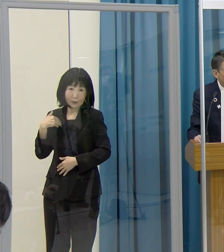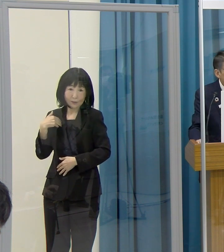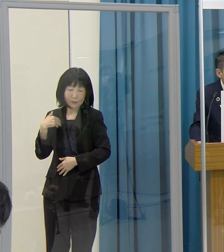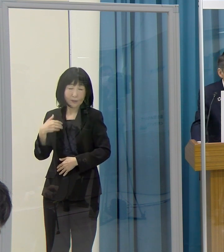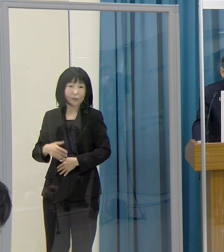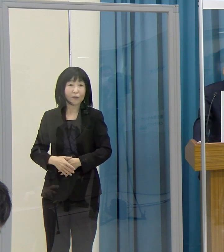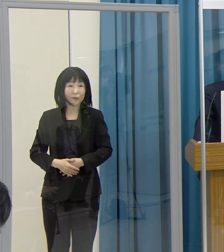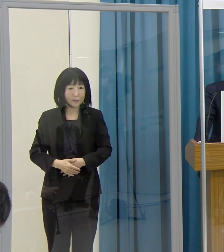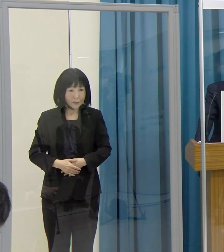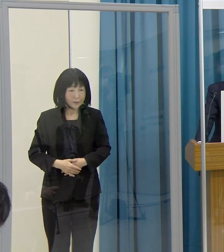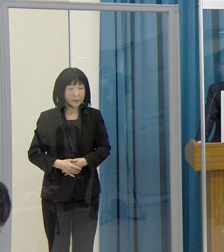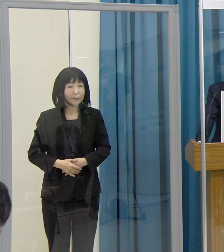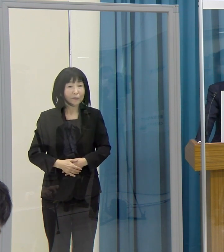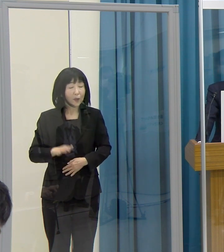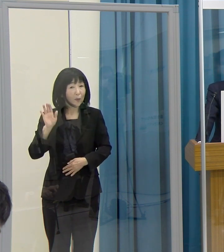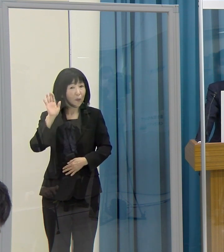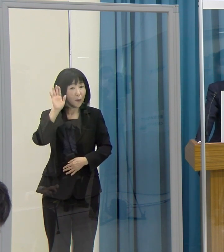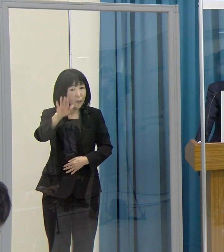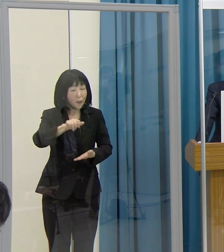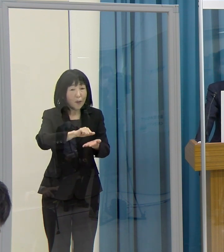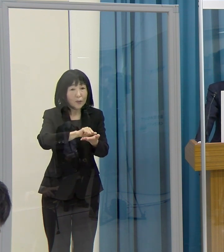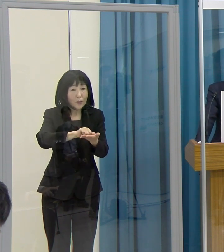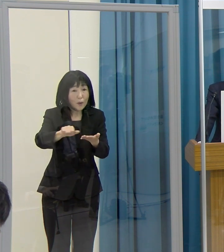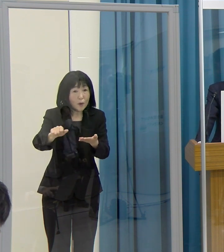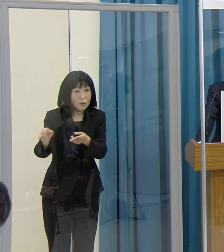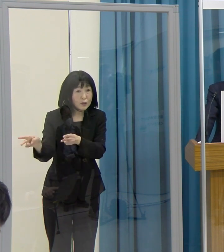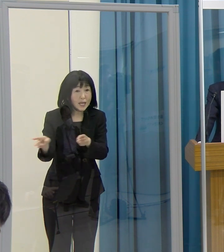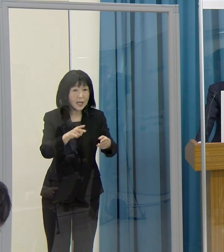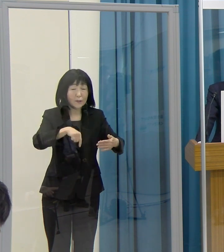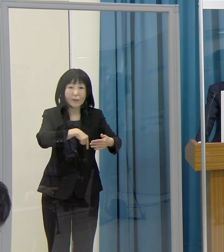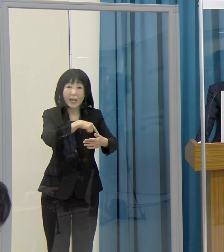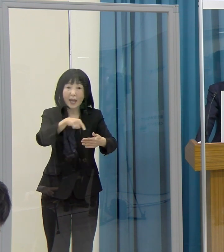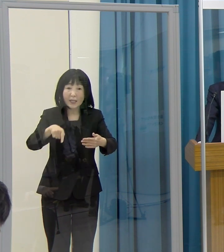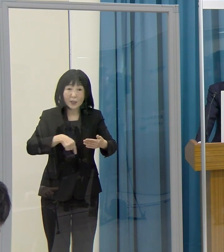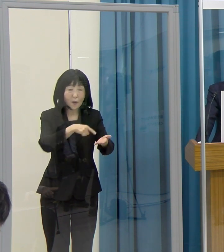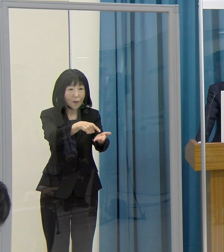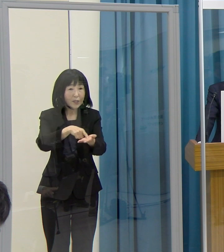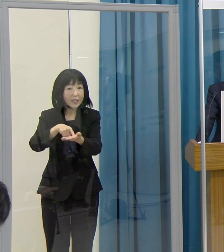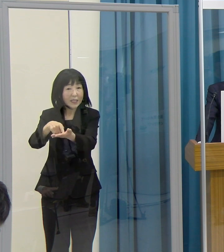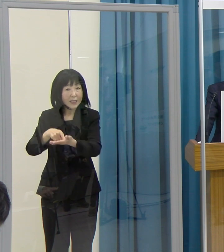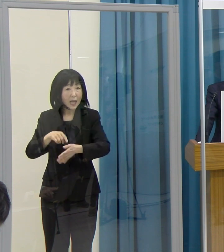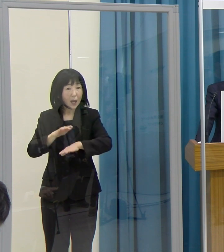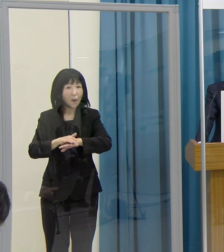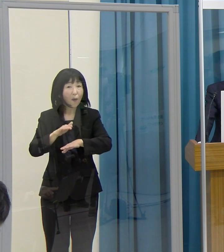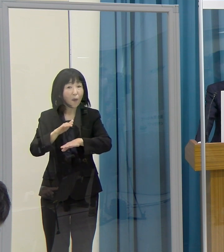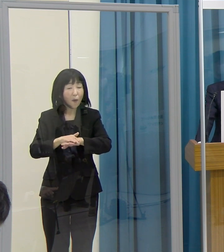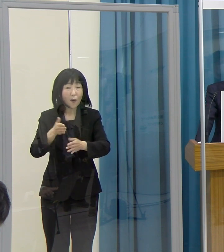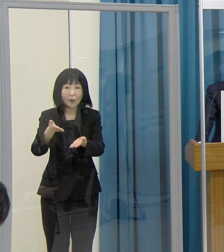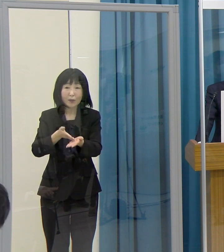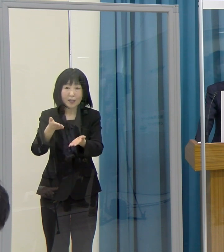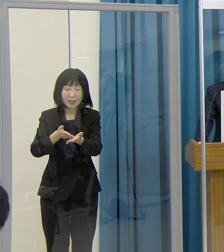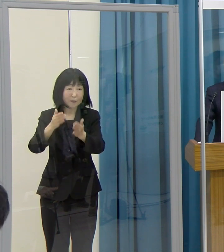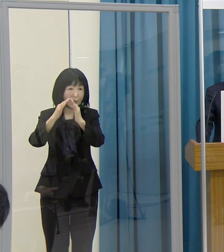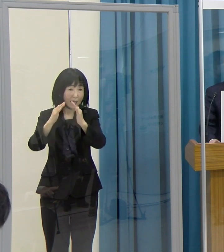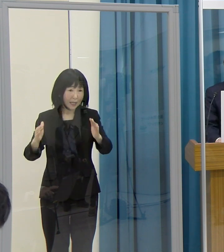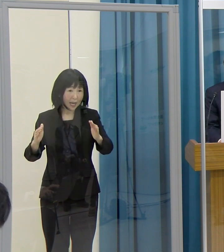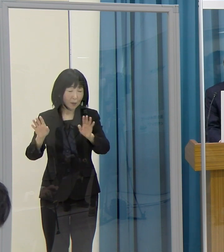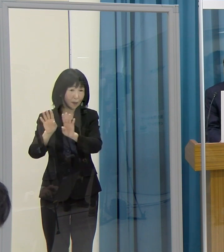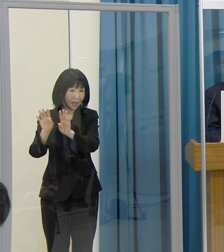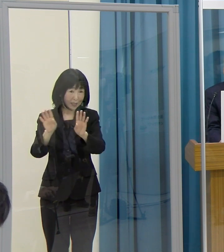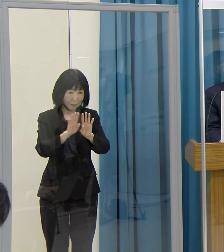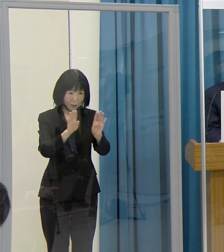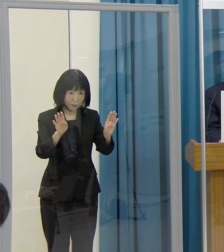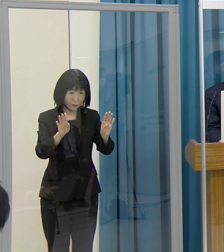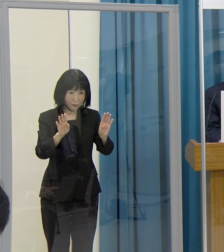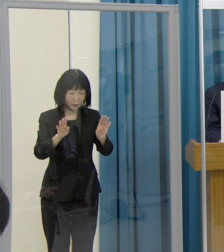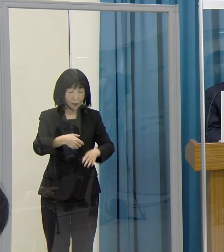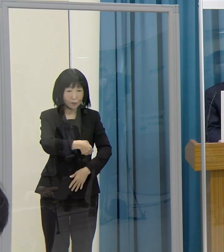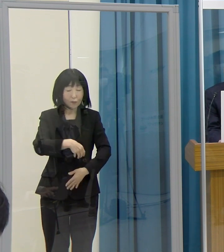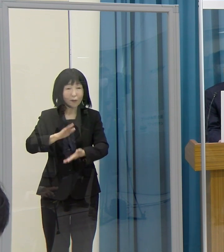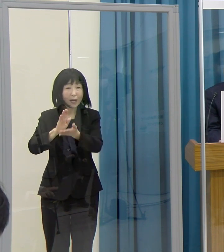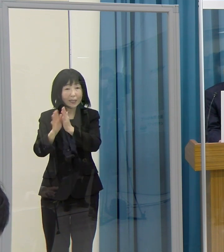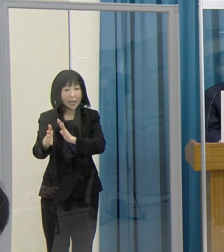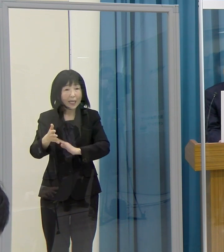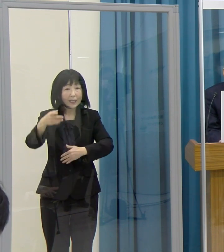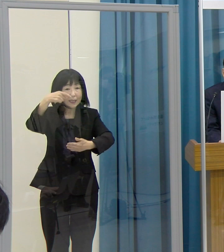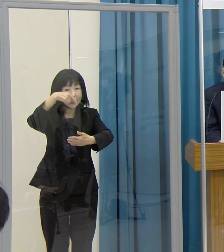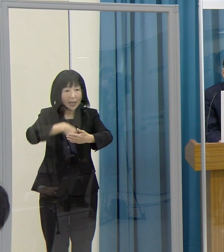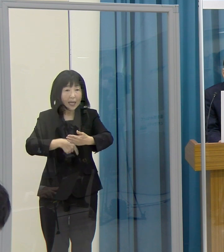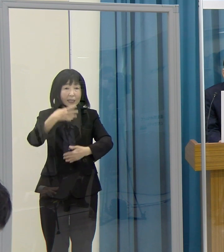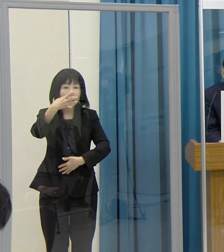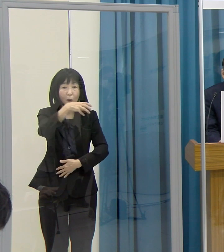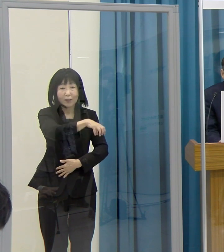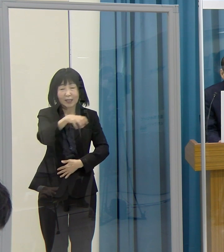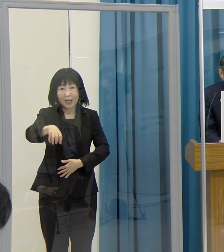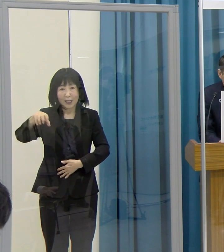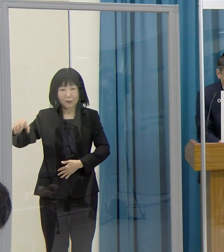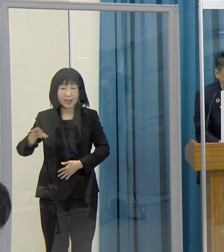今後、登録制度の内容や申請方法などについての説明会を開きます。これは県内の４地域で実施する予定です。